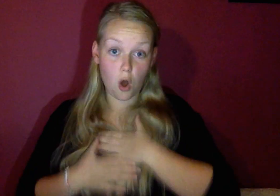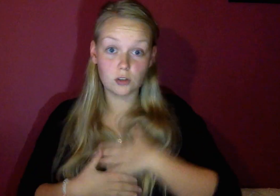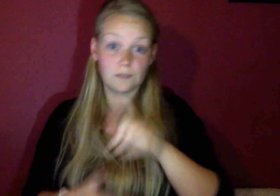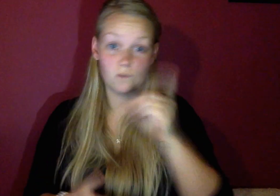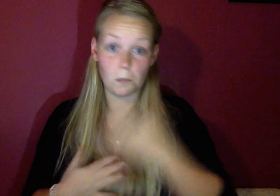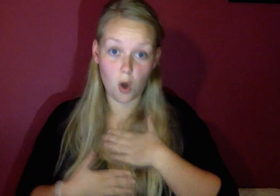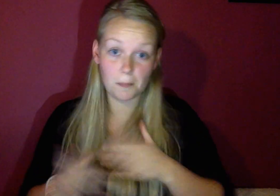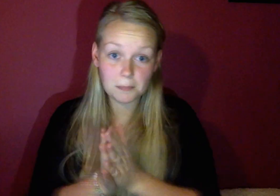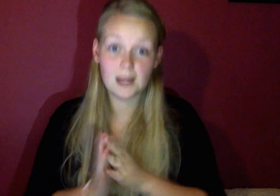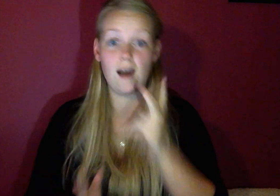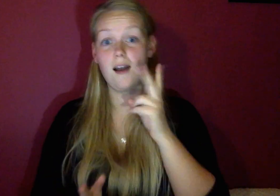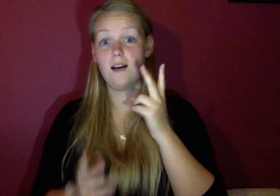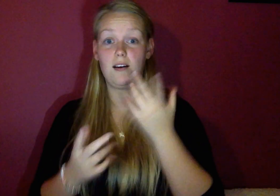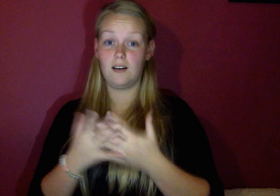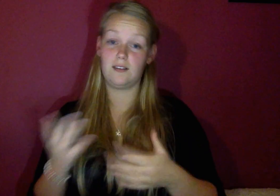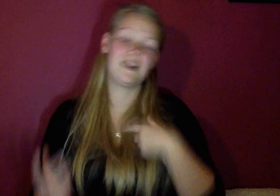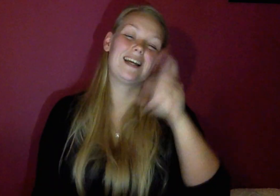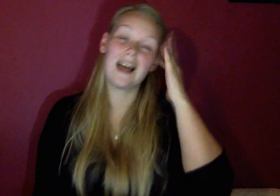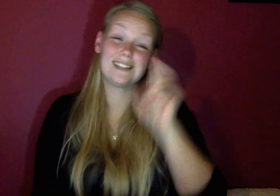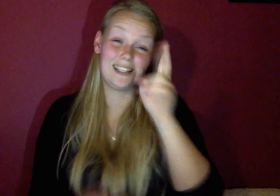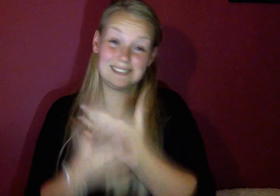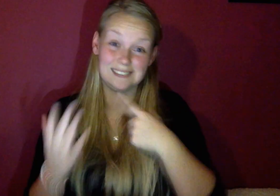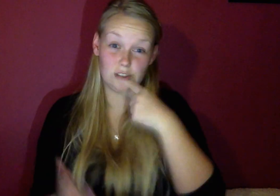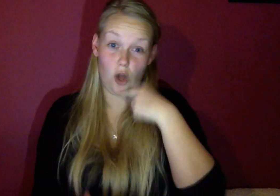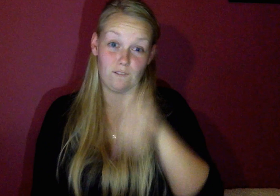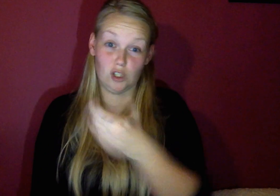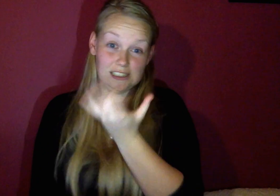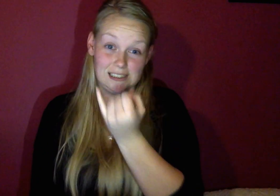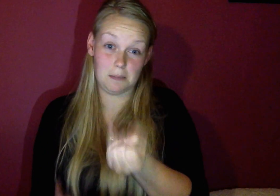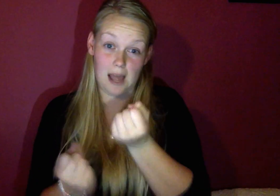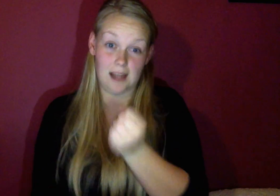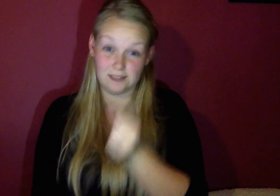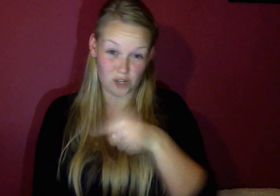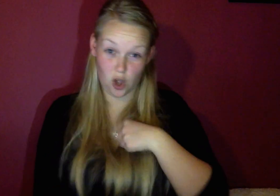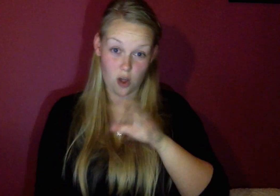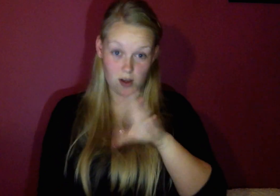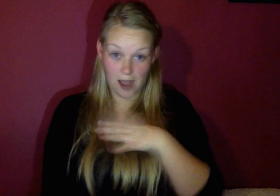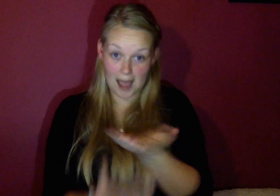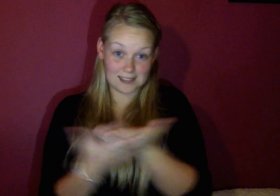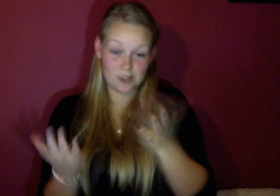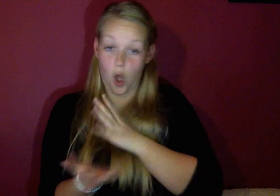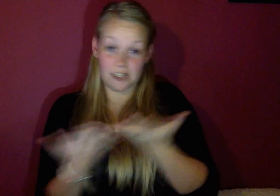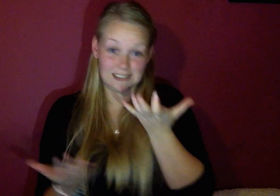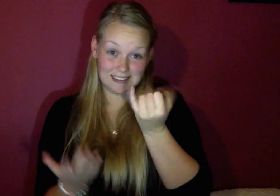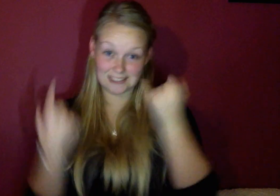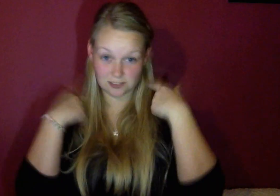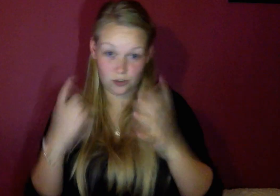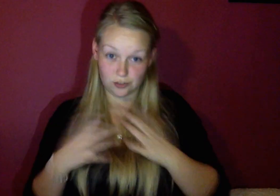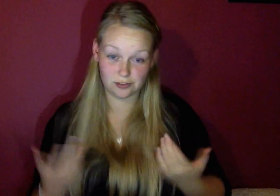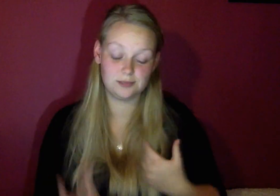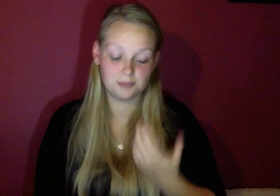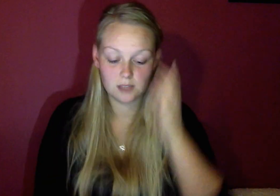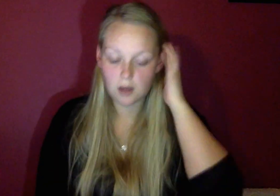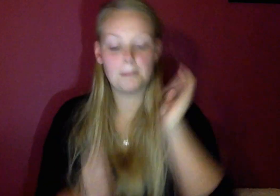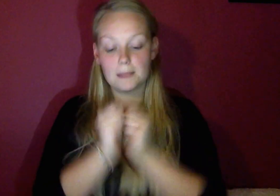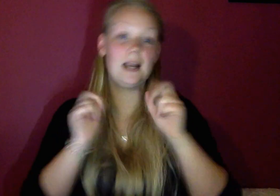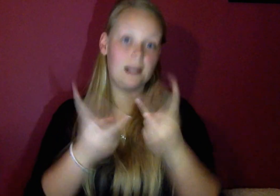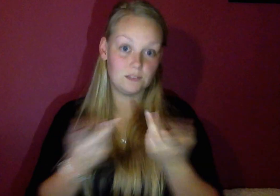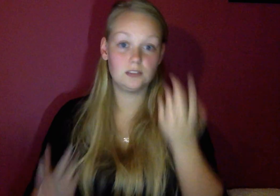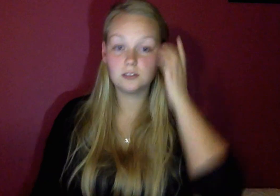Eller när man badar... Jag kan egentligen inte tala för CIbärare då jag själv har inte CI. Men i alla fall